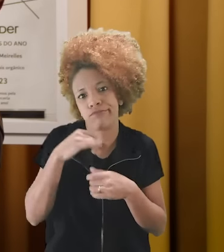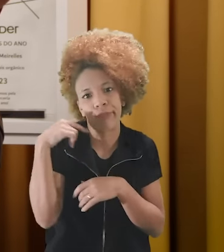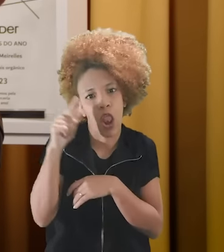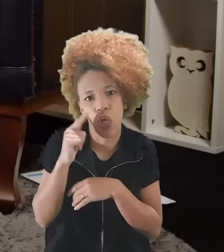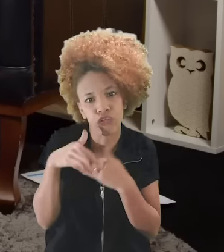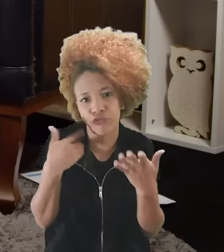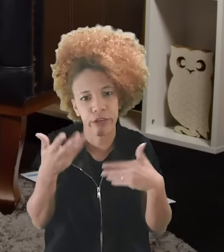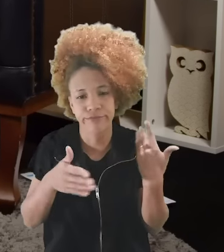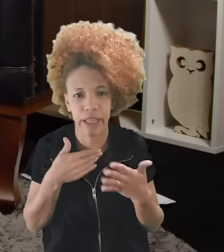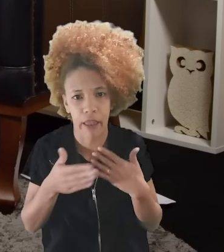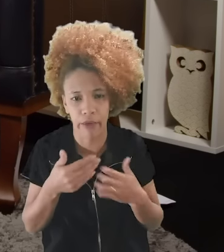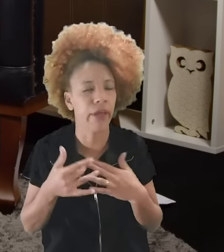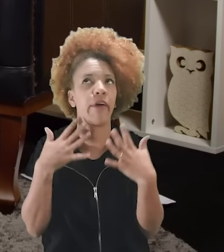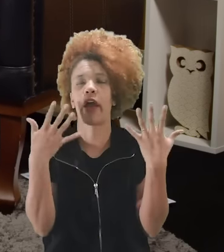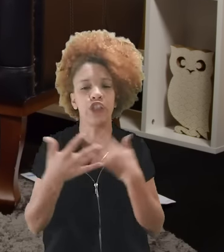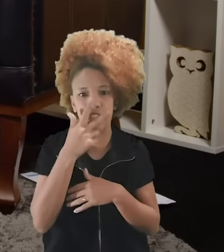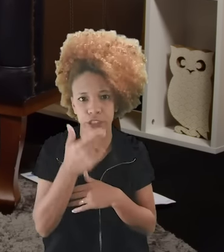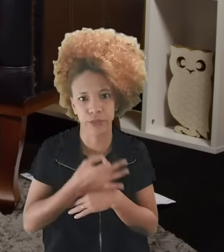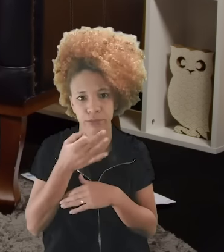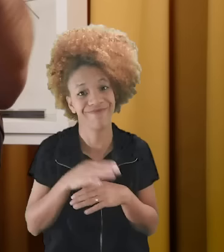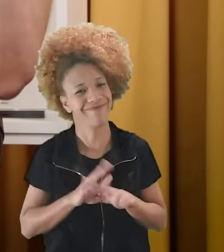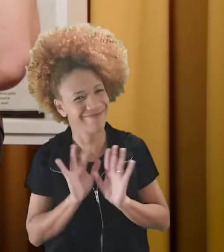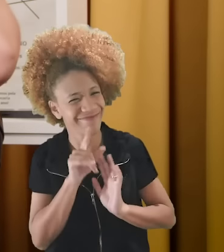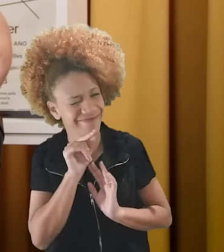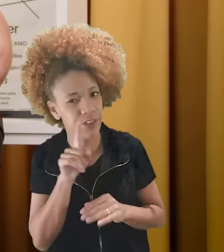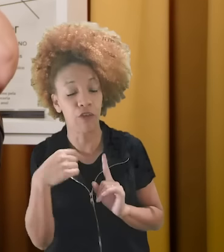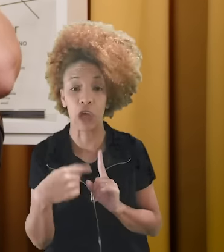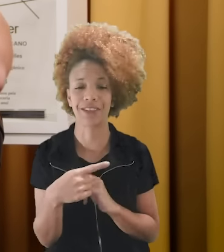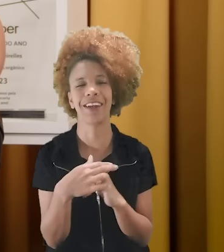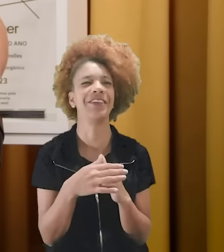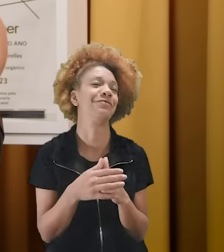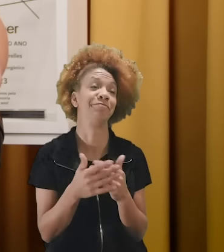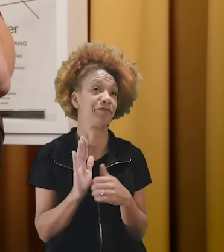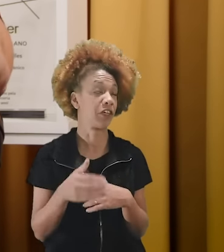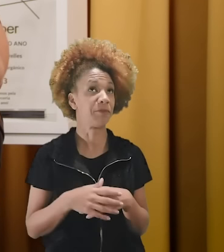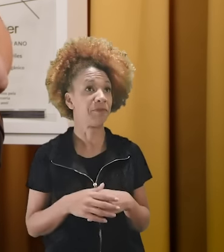fisiologia pura fisiologia é fisiologia pelo amor de Deus fala a galera do twit fui cancelado Já tô